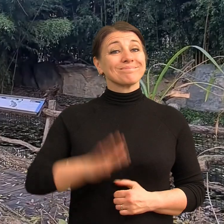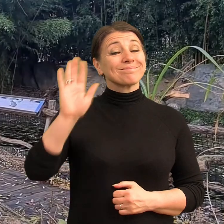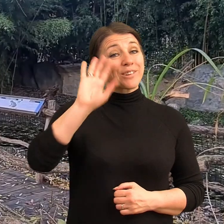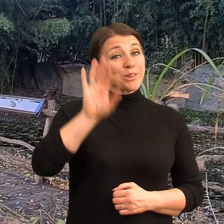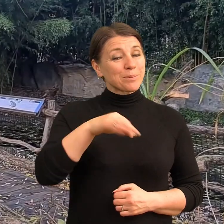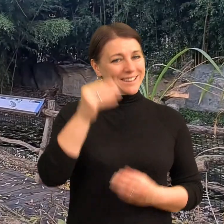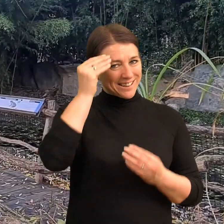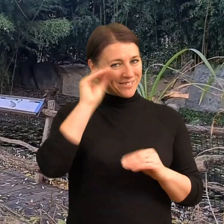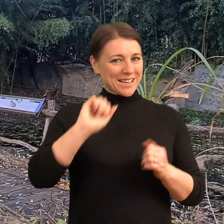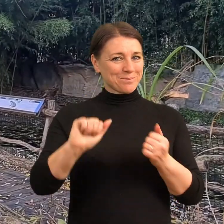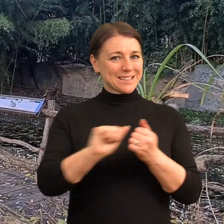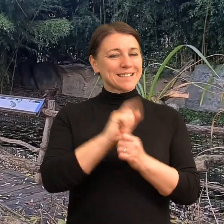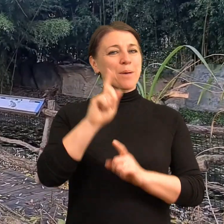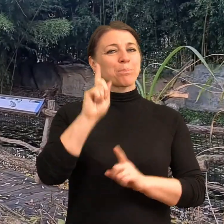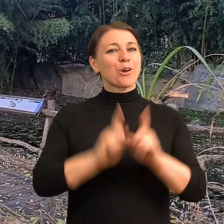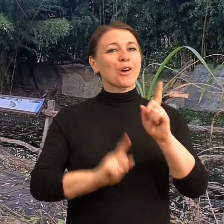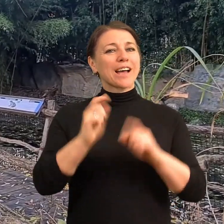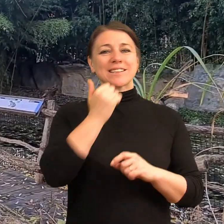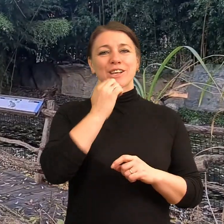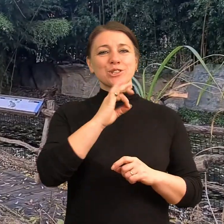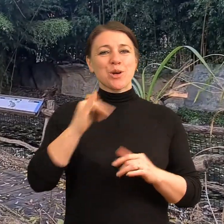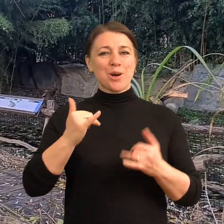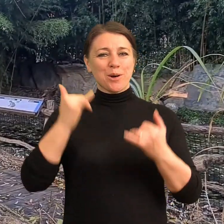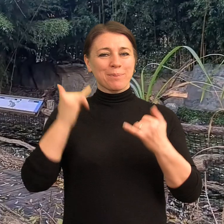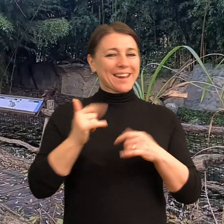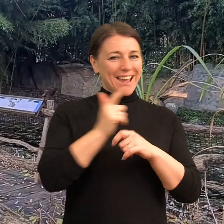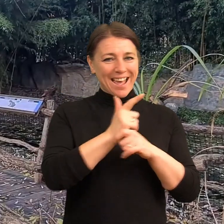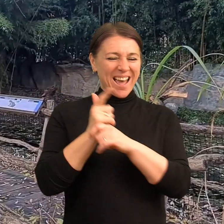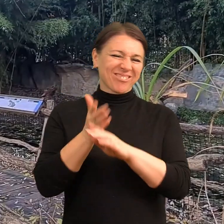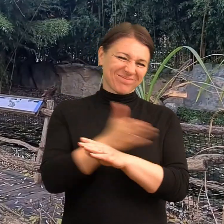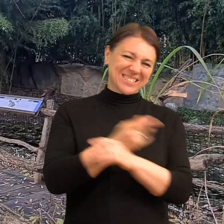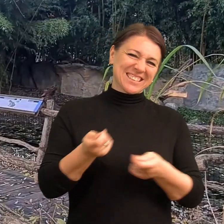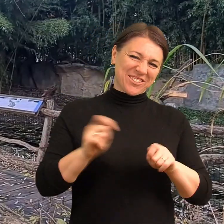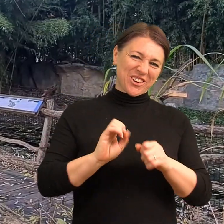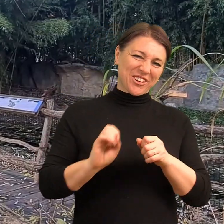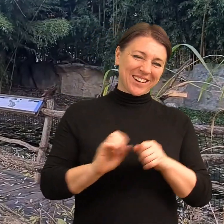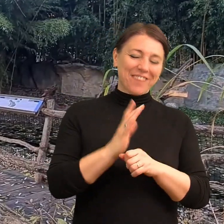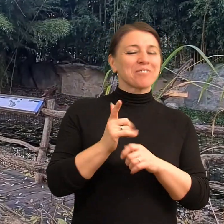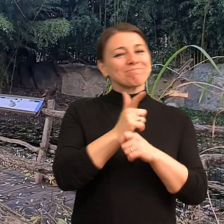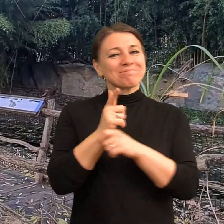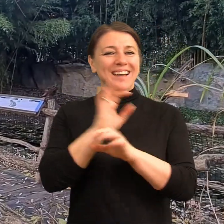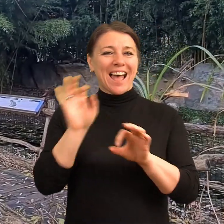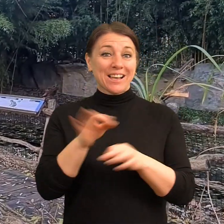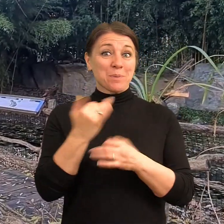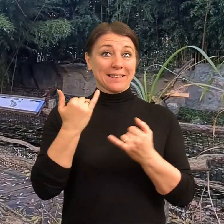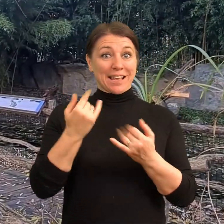Dobrý den, vítám vás u další videoprohlídky ze zavřené Zoo Praha. Dnes se společně podíváme do malého a skrytého pavilonu,